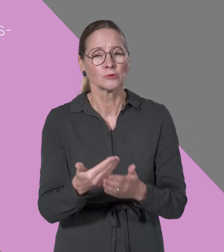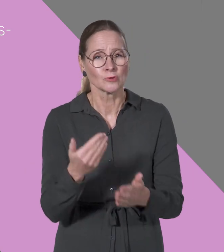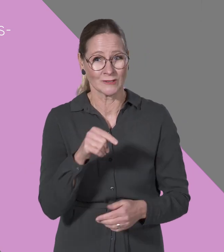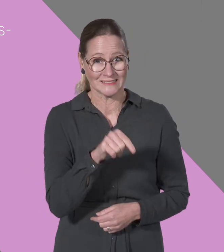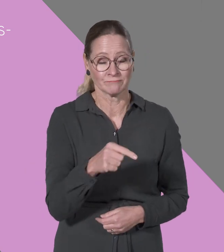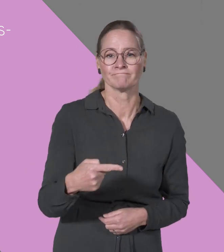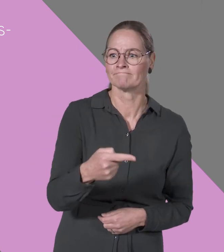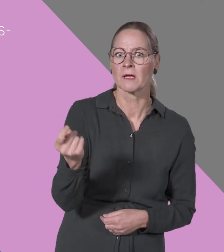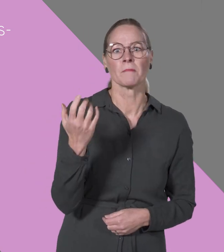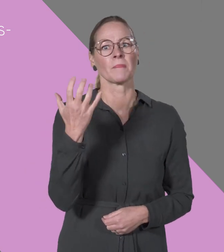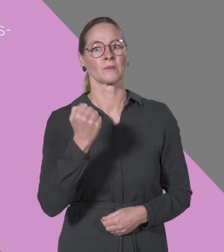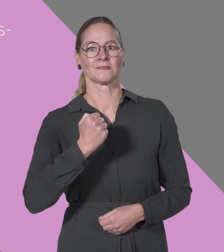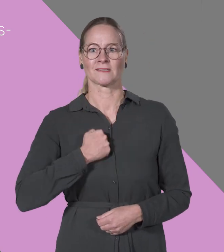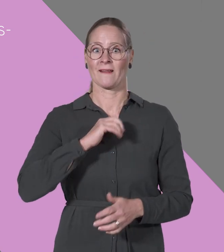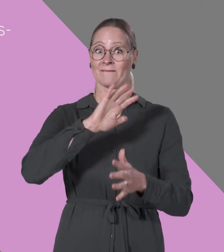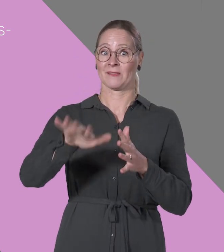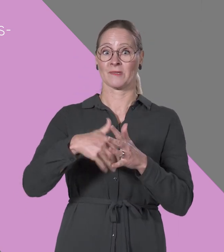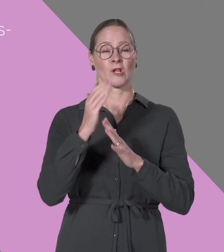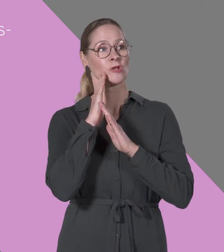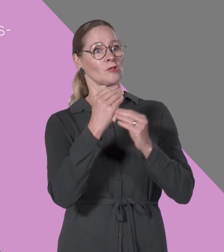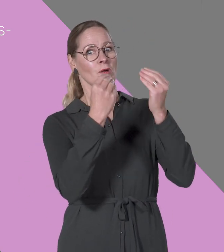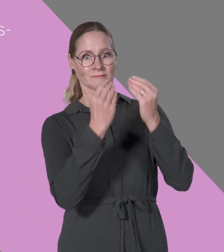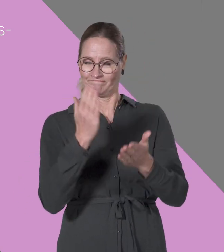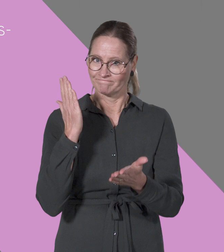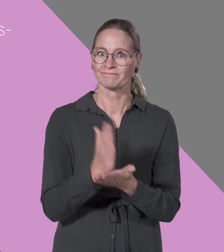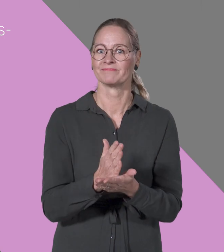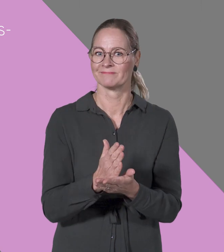sillä se vahvistaa heidän mahdollisuuksiaan saada viittomakielen kotiopetusta.